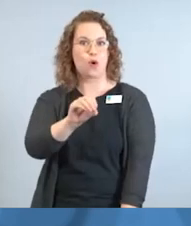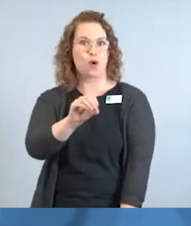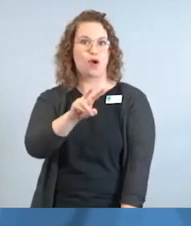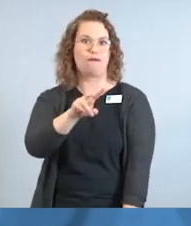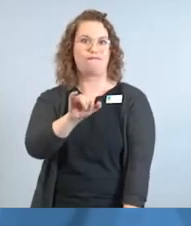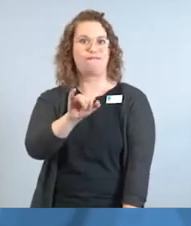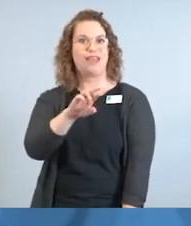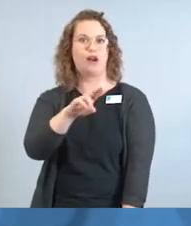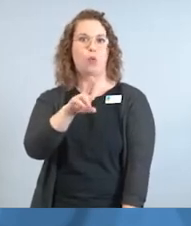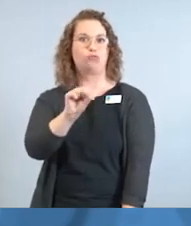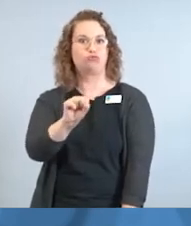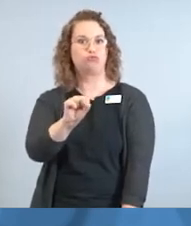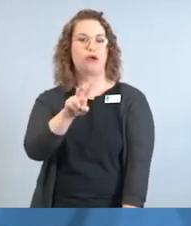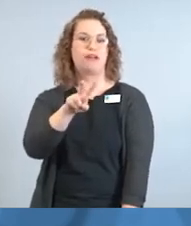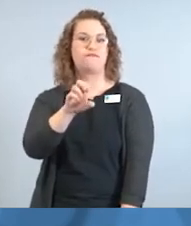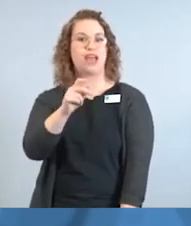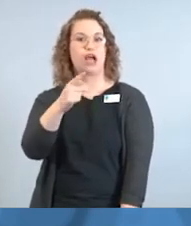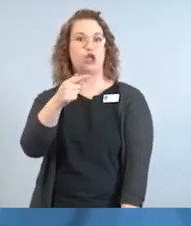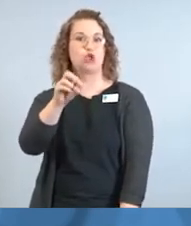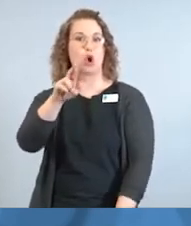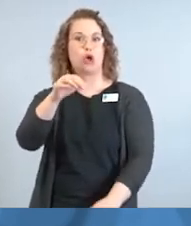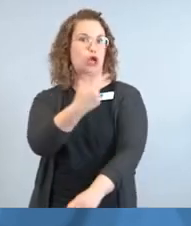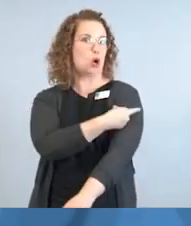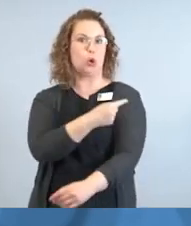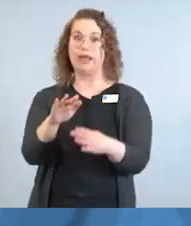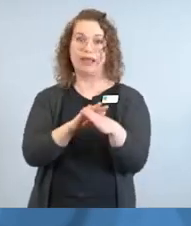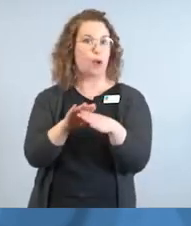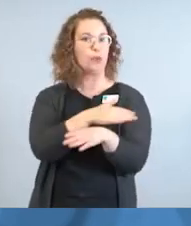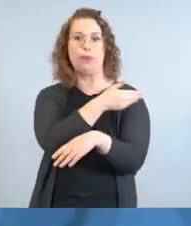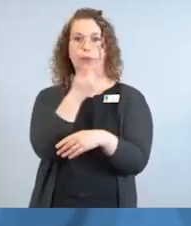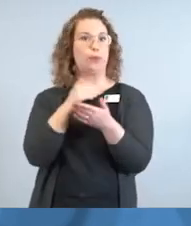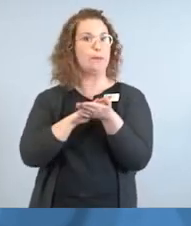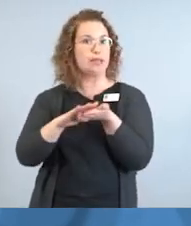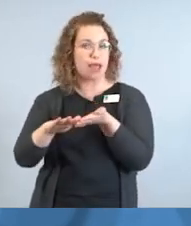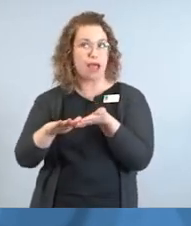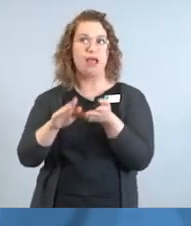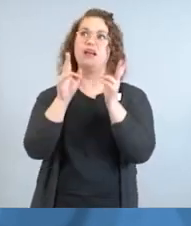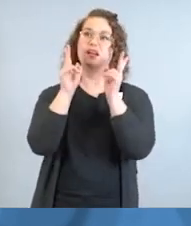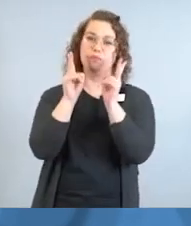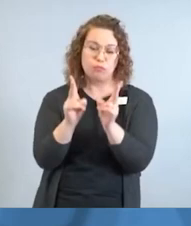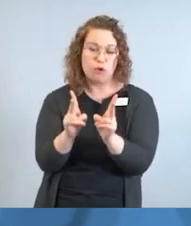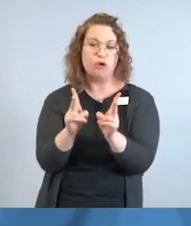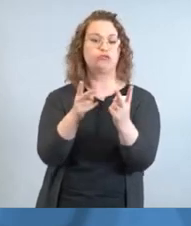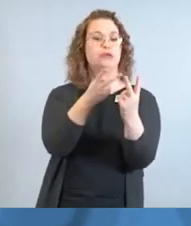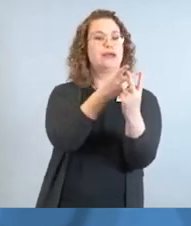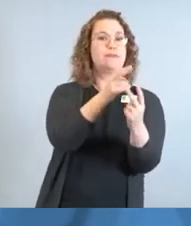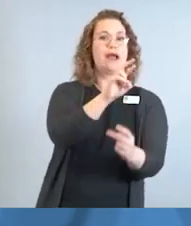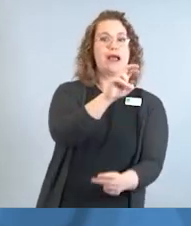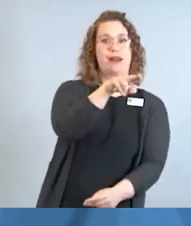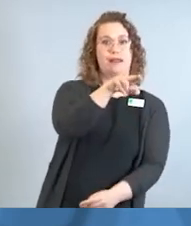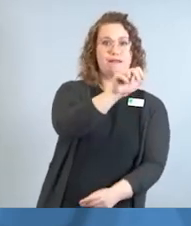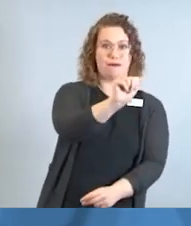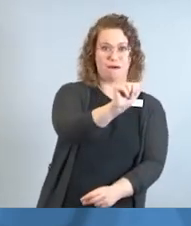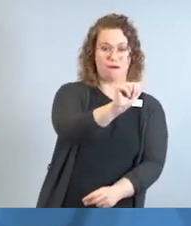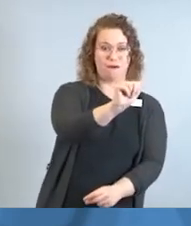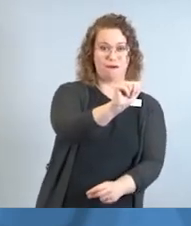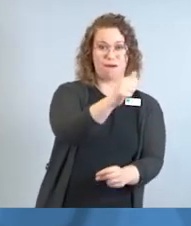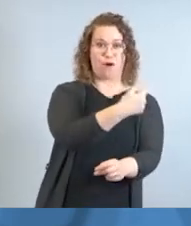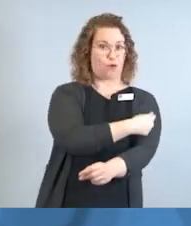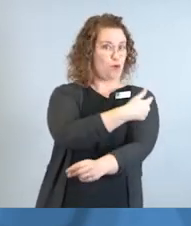meille on yhteensä tulossa BioNTech-Pfizerin rokotetta jopa 7,4 miljoonaa ja Modernaa 2,1 miljoonaa.